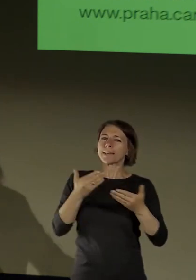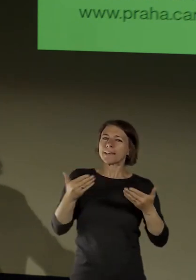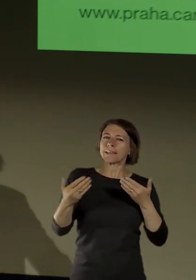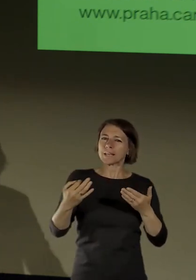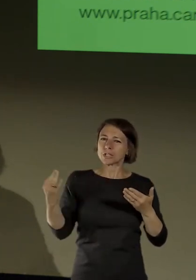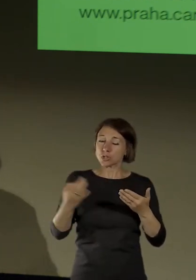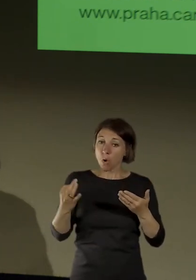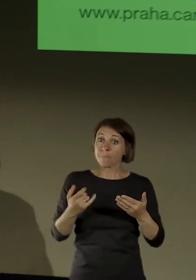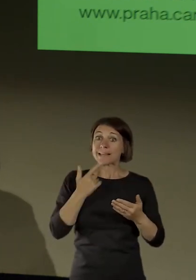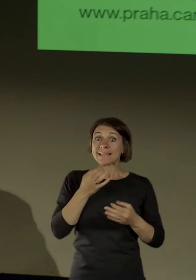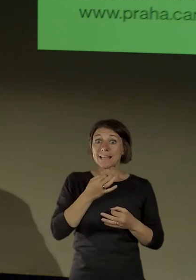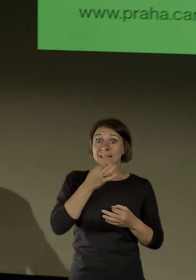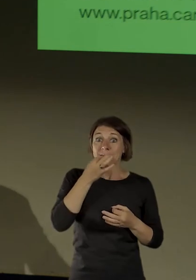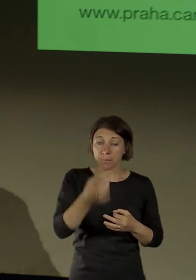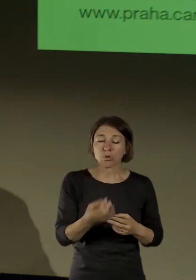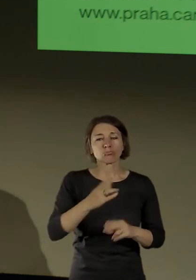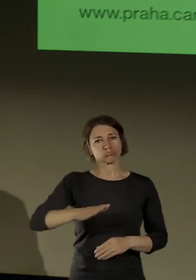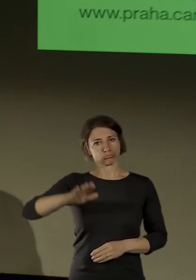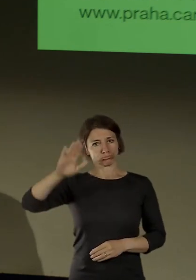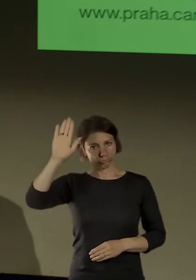kterou zvednete nad hlavu, dostanete mikrofon. A pokud nás sledujete na dálku,